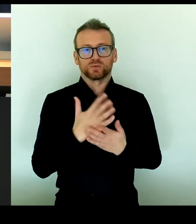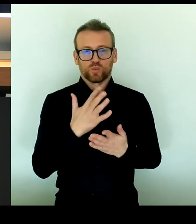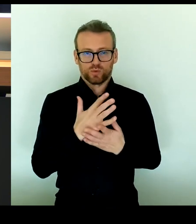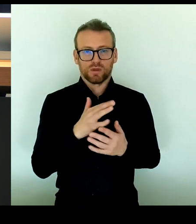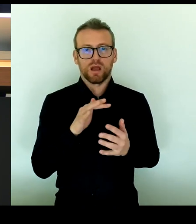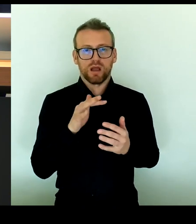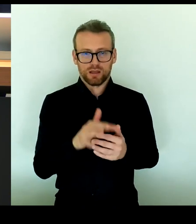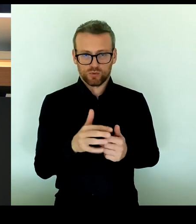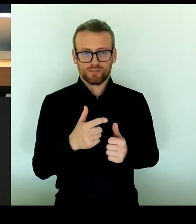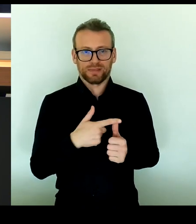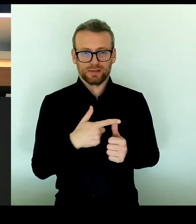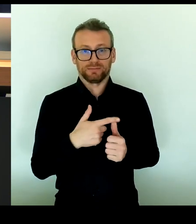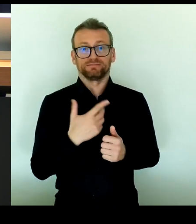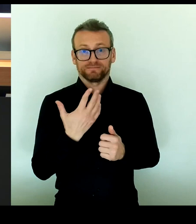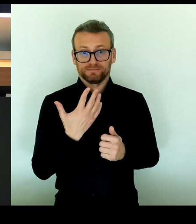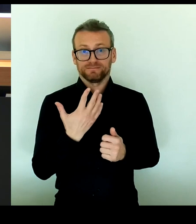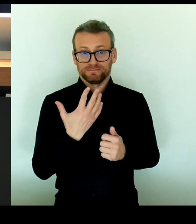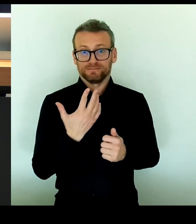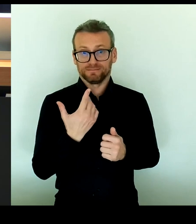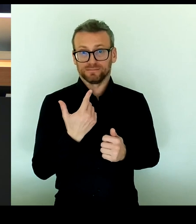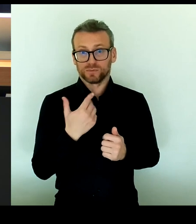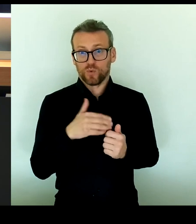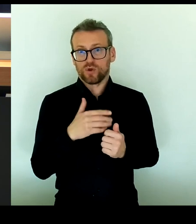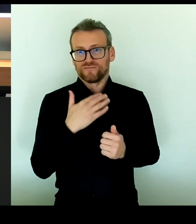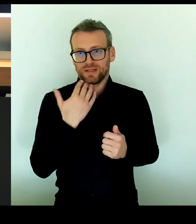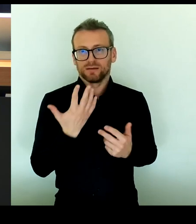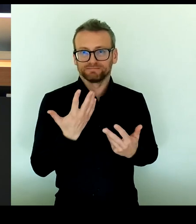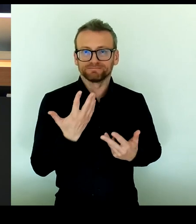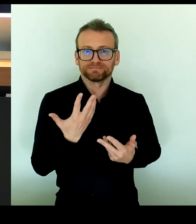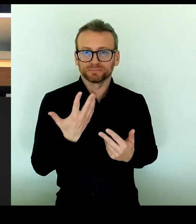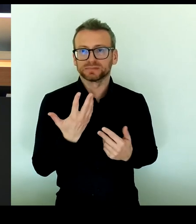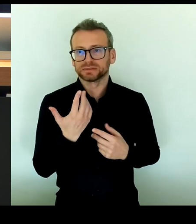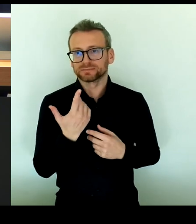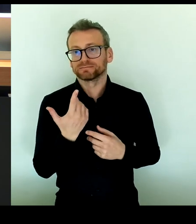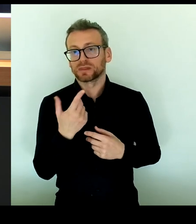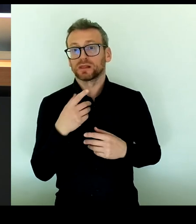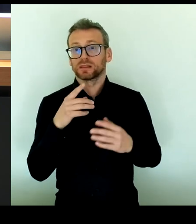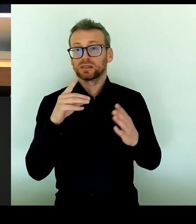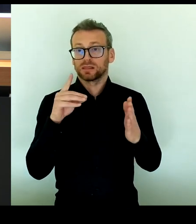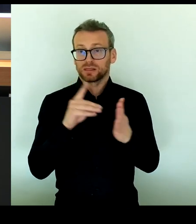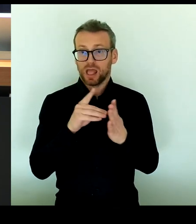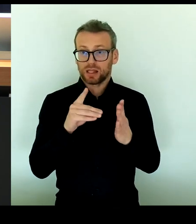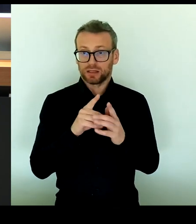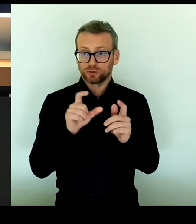Die Koalition hat es zwei Mal nicht geschafft, vor einer Wahl ein entsprechendes Gesetz zu verabschieden.